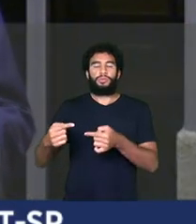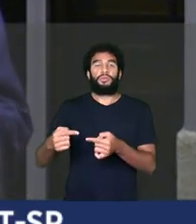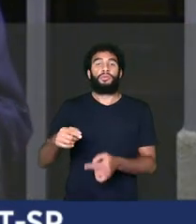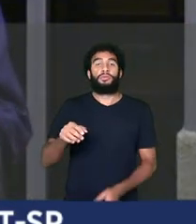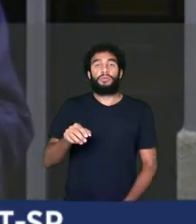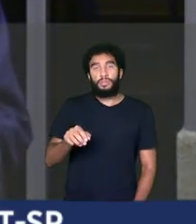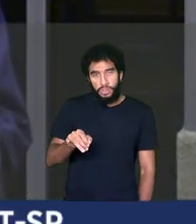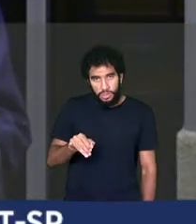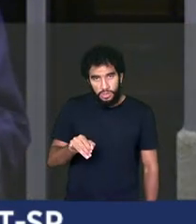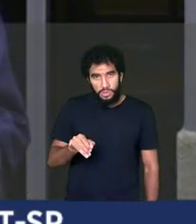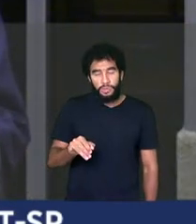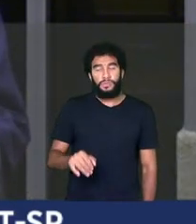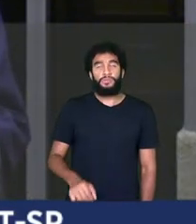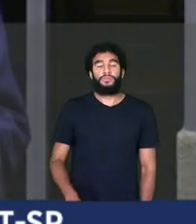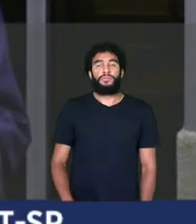STJ ESTÁ DISCUTINDO, DEPUTADO